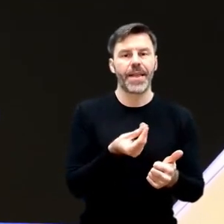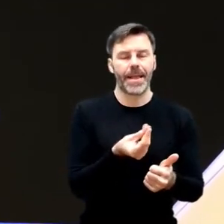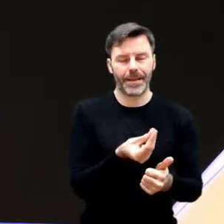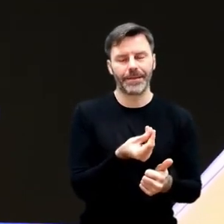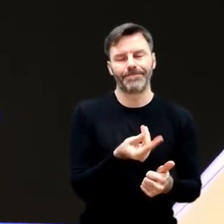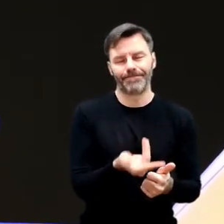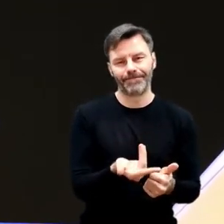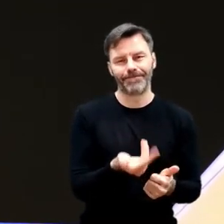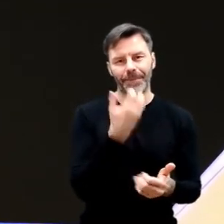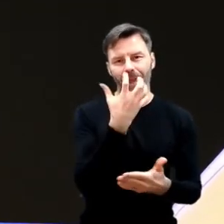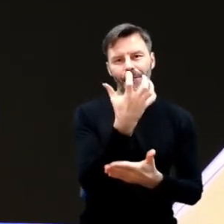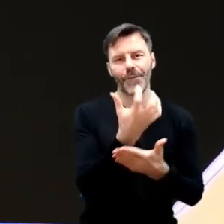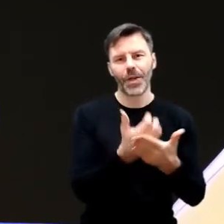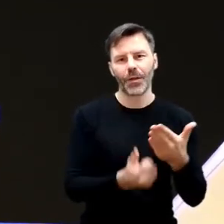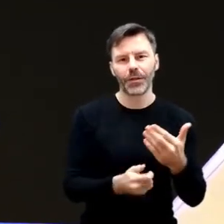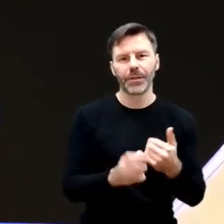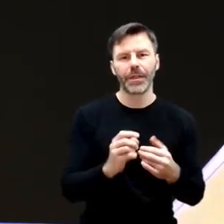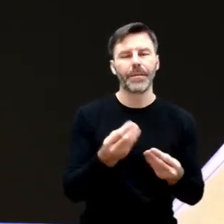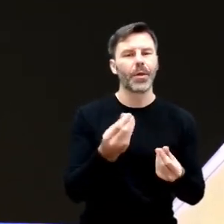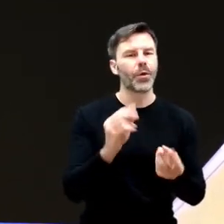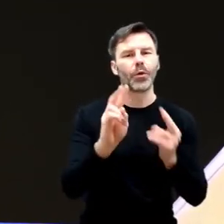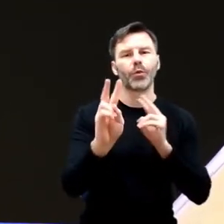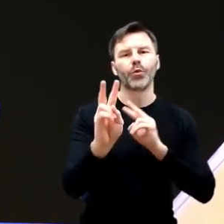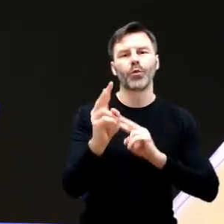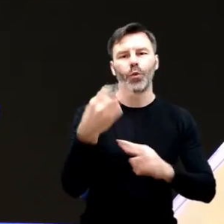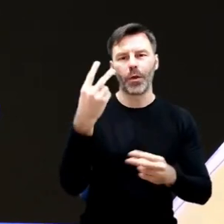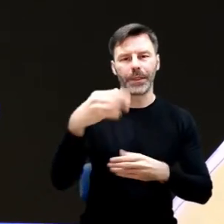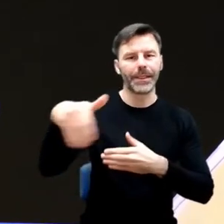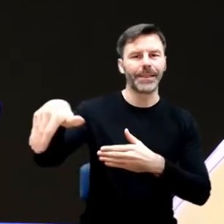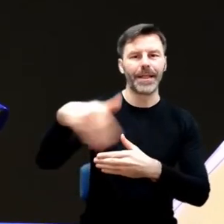wykorzystywanie zewnętrznych środków na finansowanie mieszkalnictwa